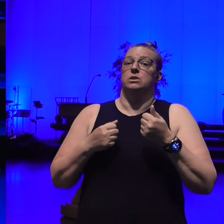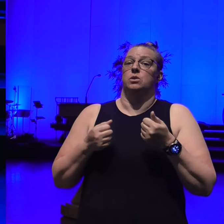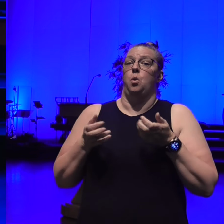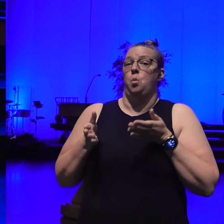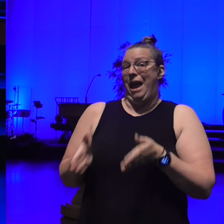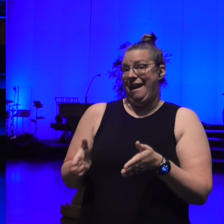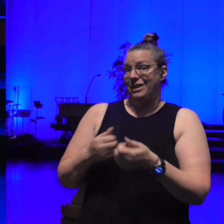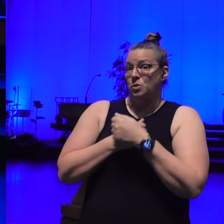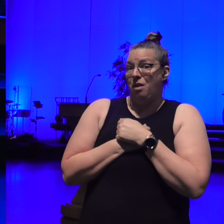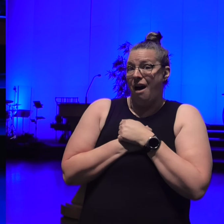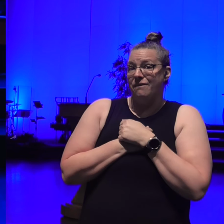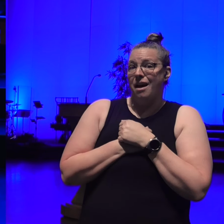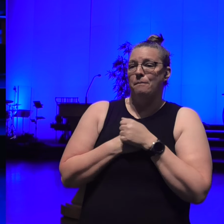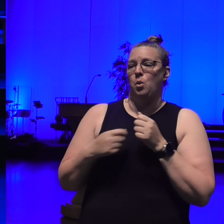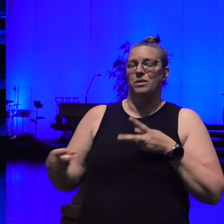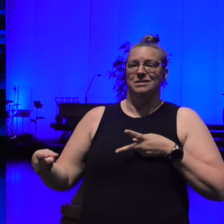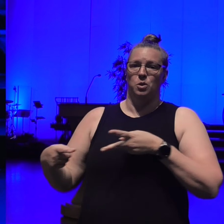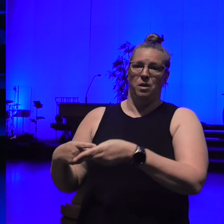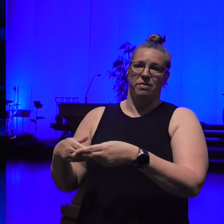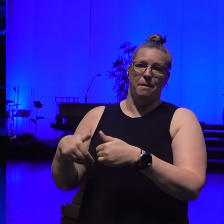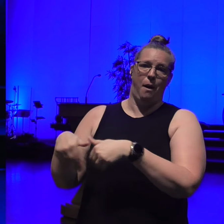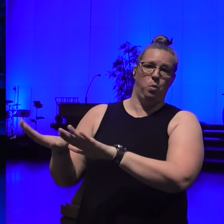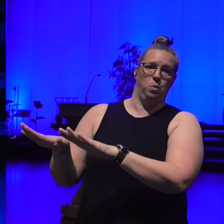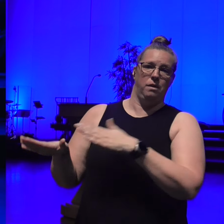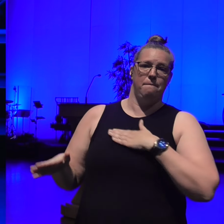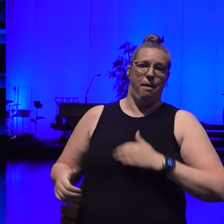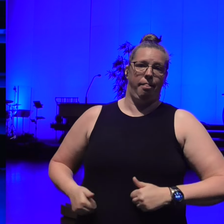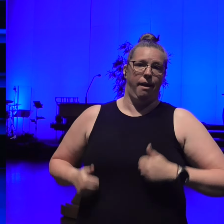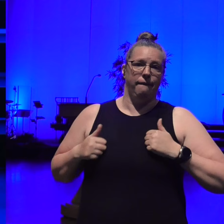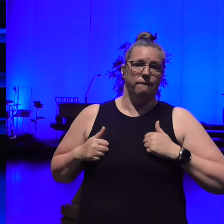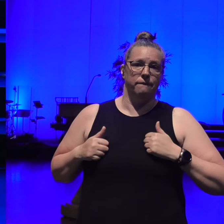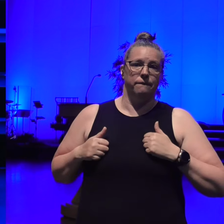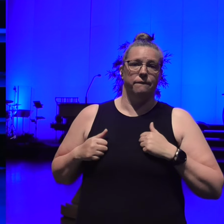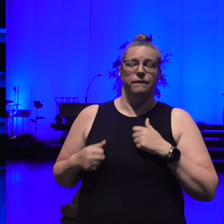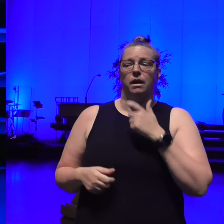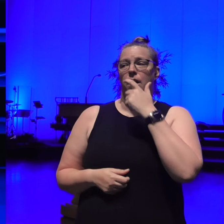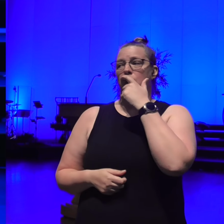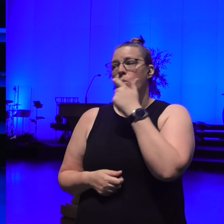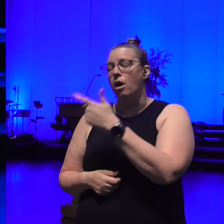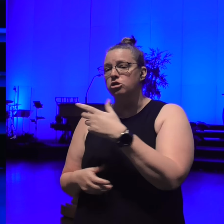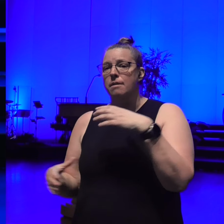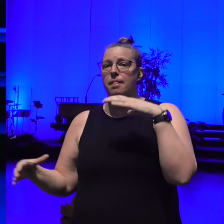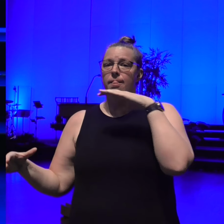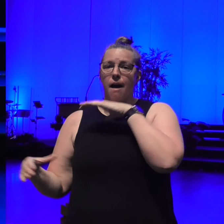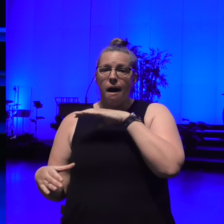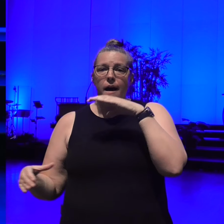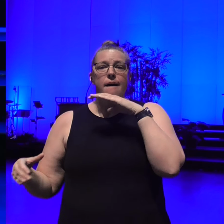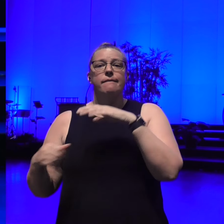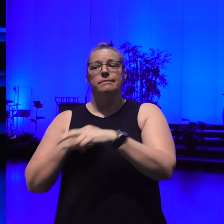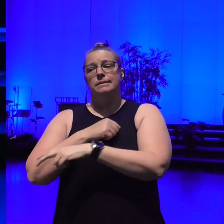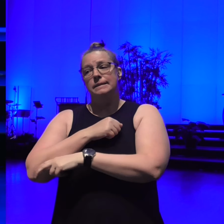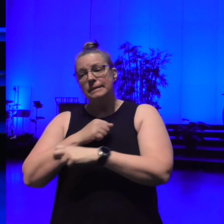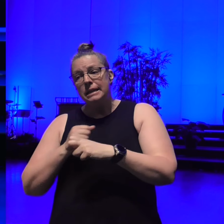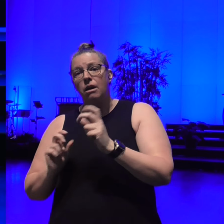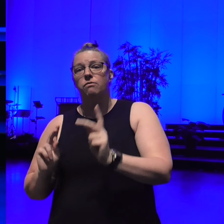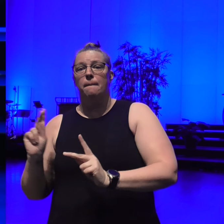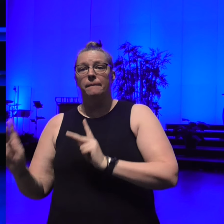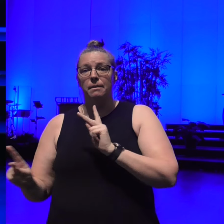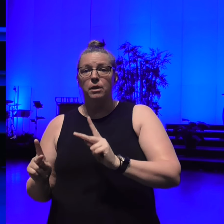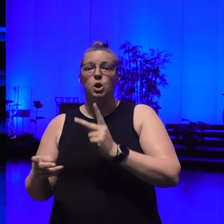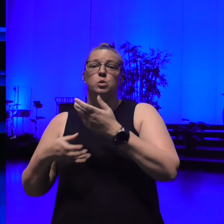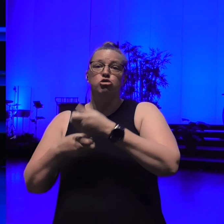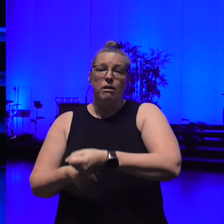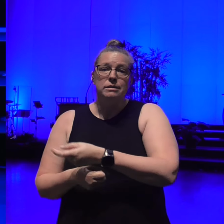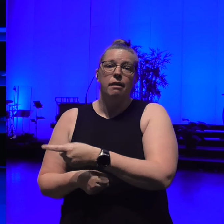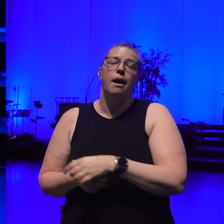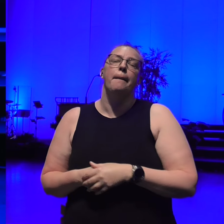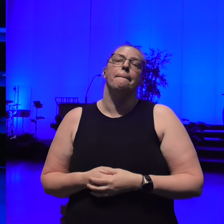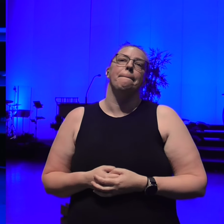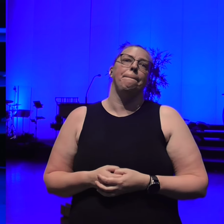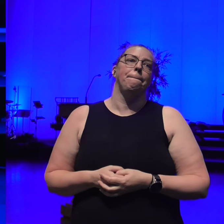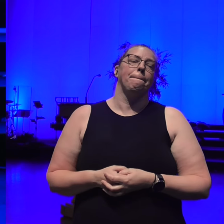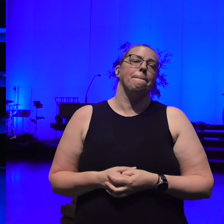mi vida. Los estaba viendo mentir. Los estaba viendo robar a personas que confiaban en ellos